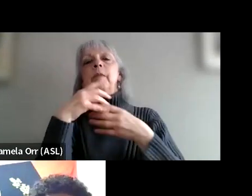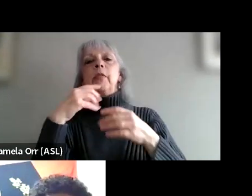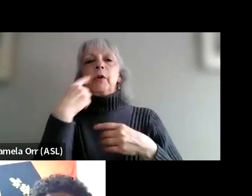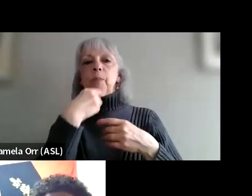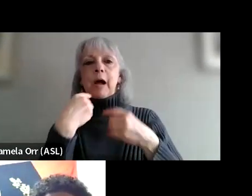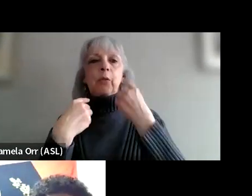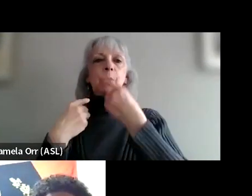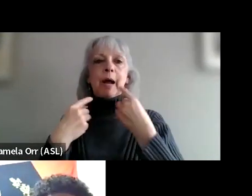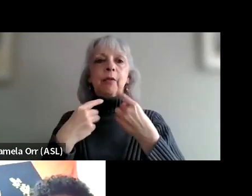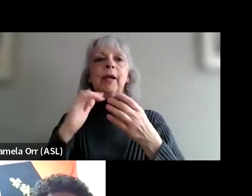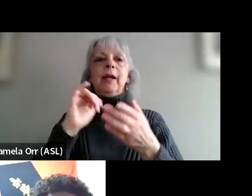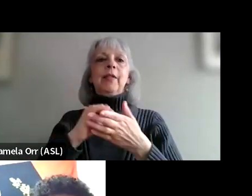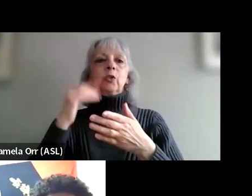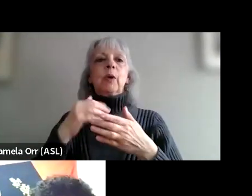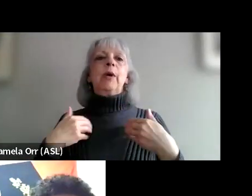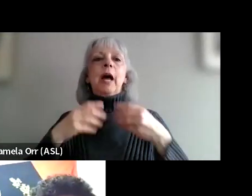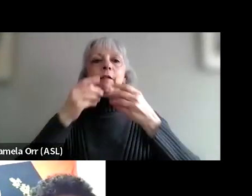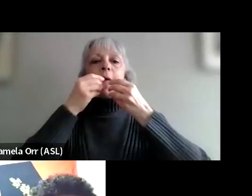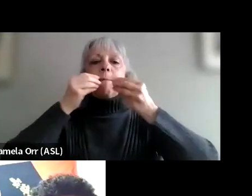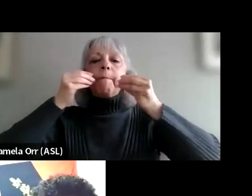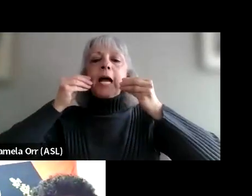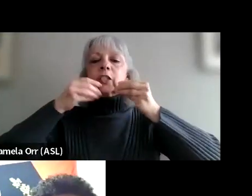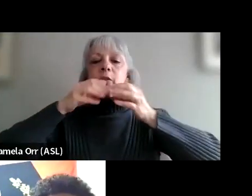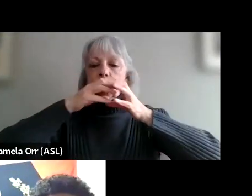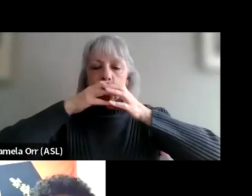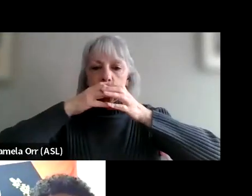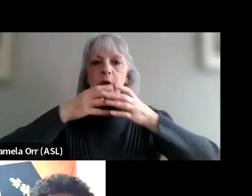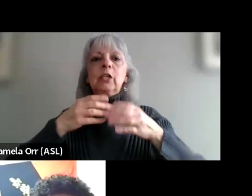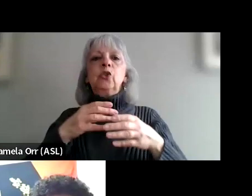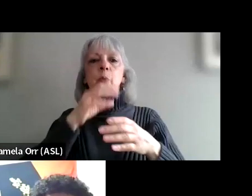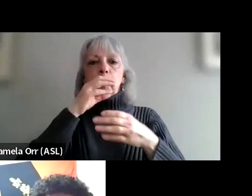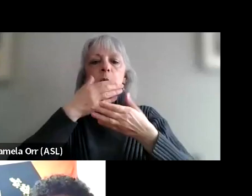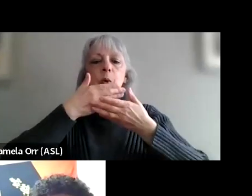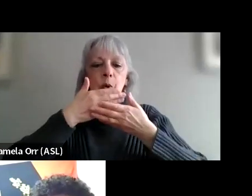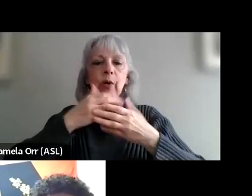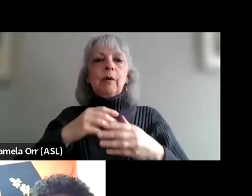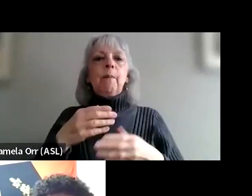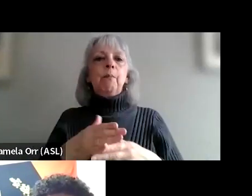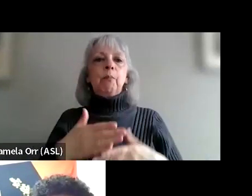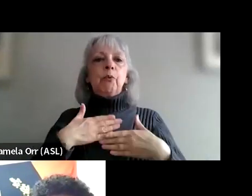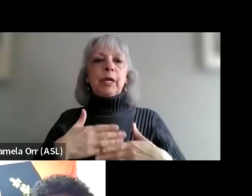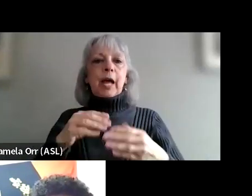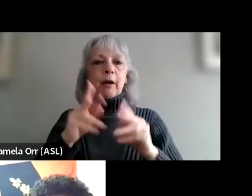en nuestros estuches de naloxona para que las personas no se sientan incómodas al poner su boca en la de un extraño. Incluso si no hay naloxona,